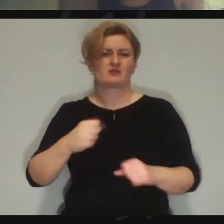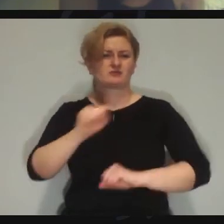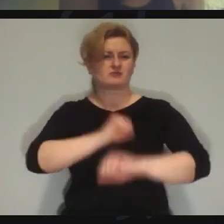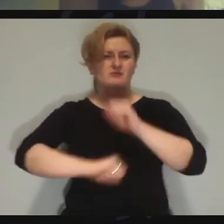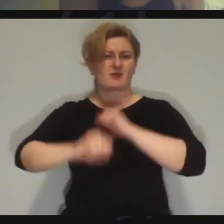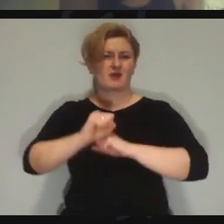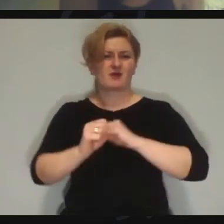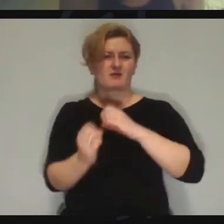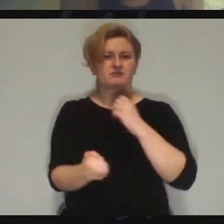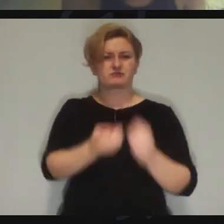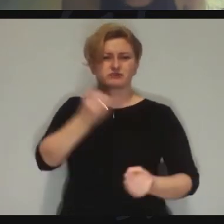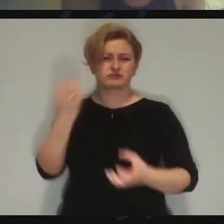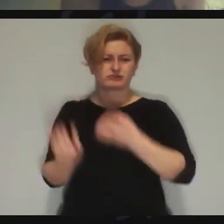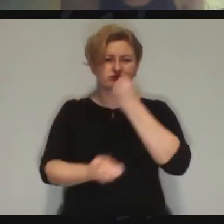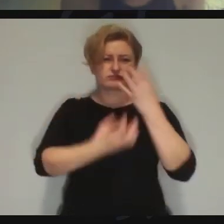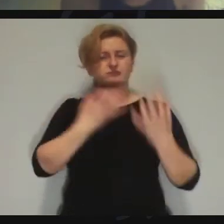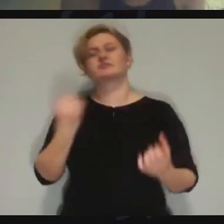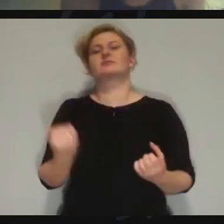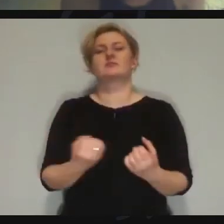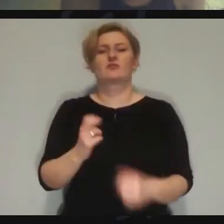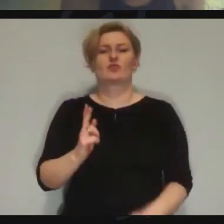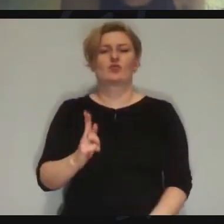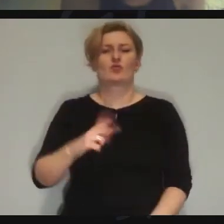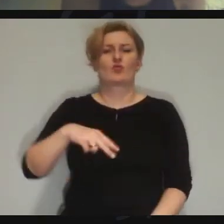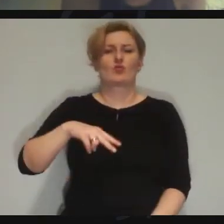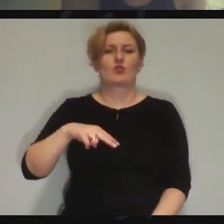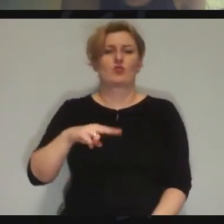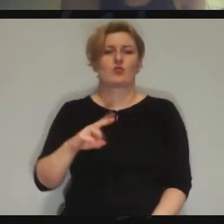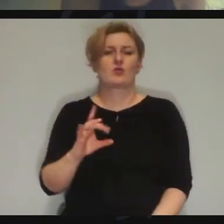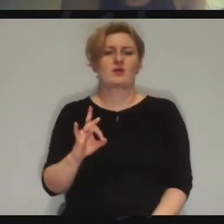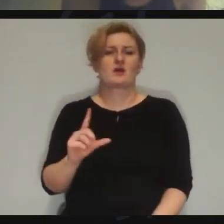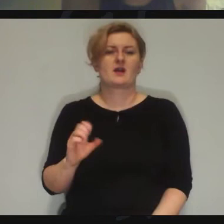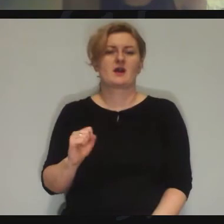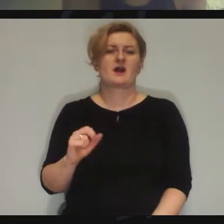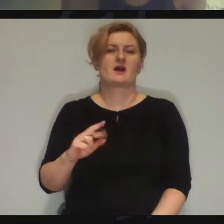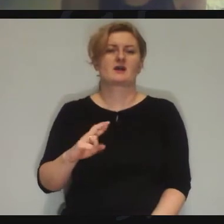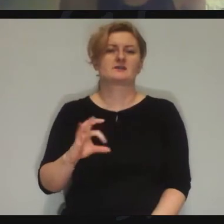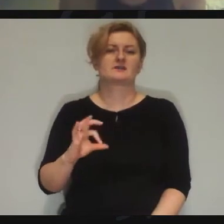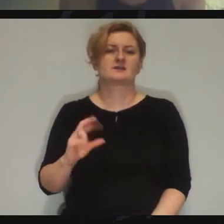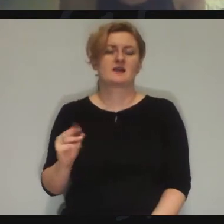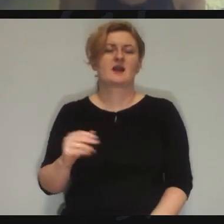Stawiamy na progres w konkretnych działaniach, w zależności od tego, kto jest w jakim punkcie